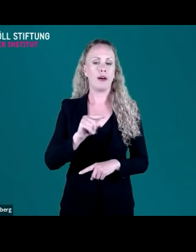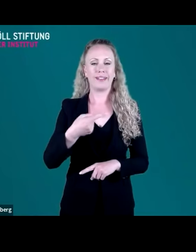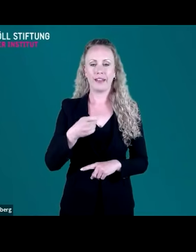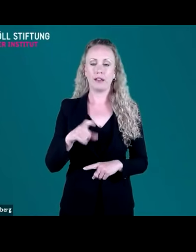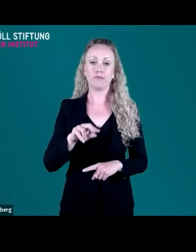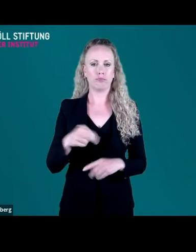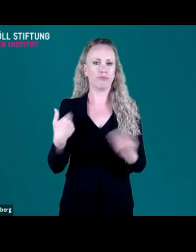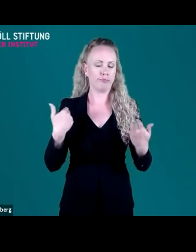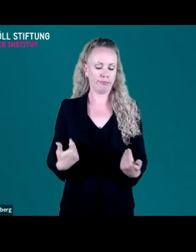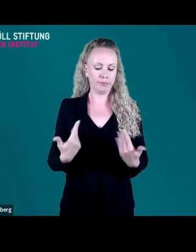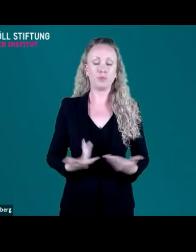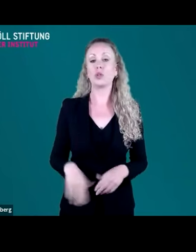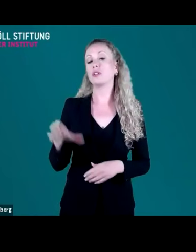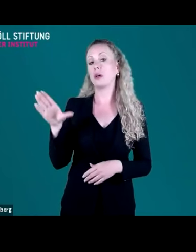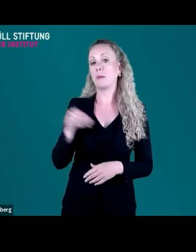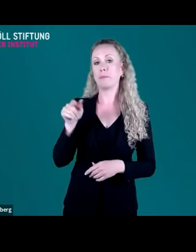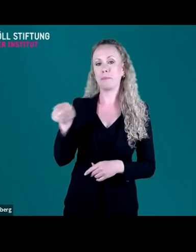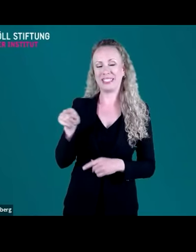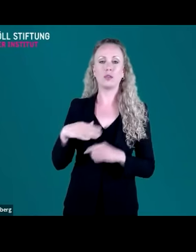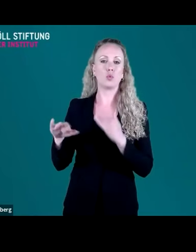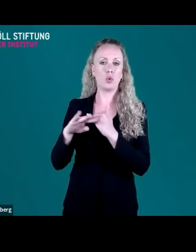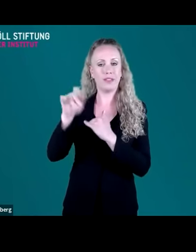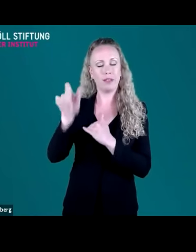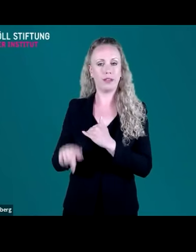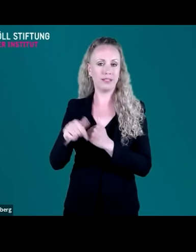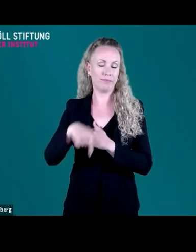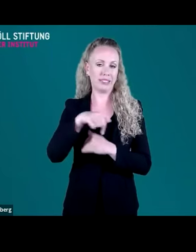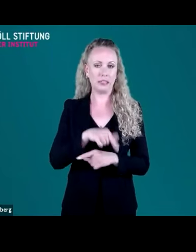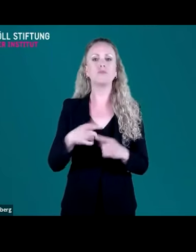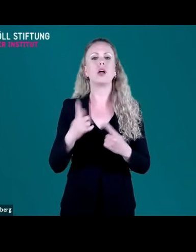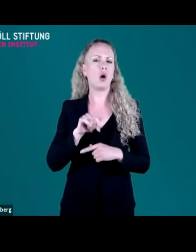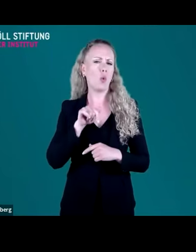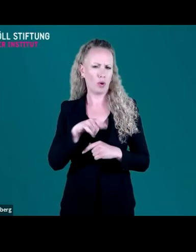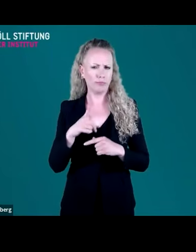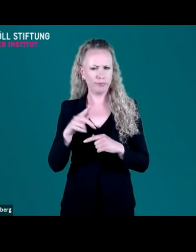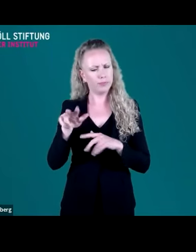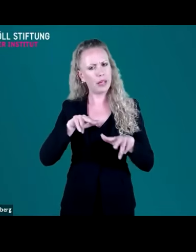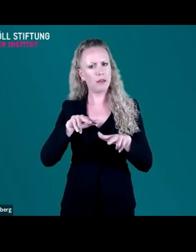das Gunda-Werner-Institut für Feminismus und Geschlechterdemokratie hier in der Heinrich-Böll-Stiftung.